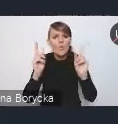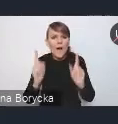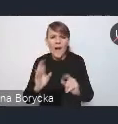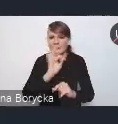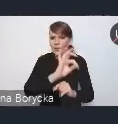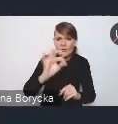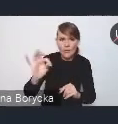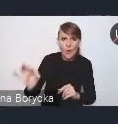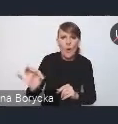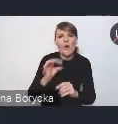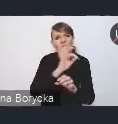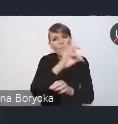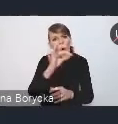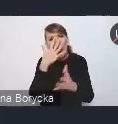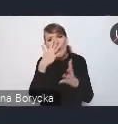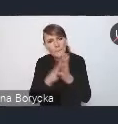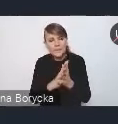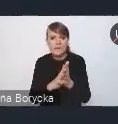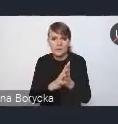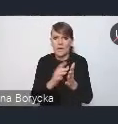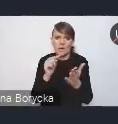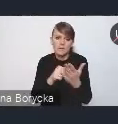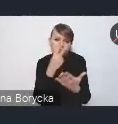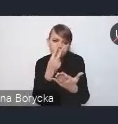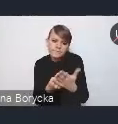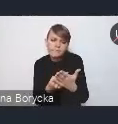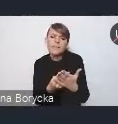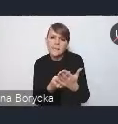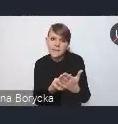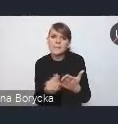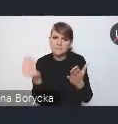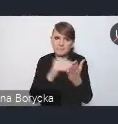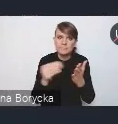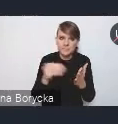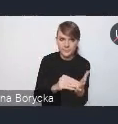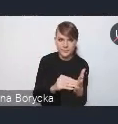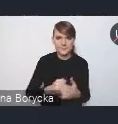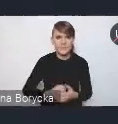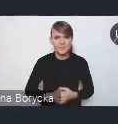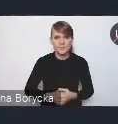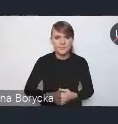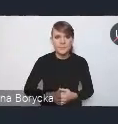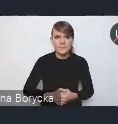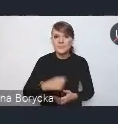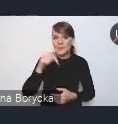w opinii Związku Miast Polskich. Nasze spotkanie jest, jak państwo pewnie już zauważyliście,